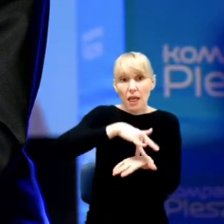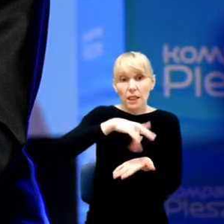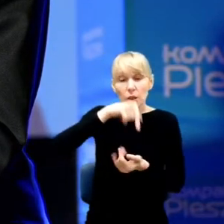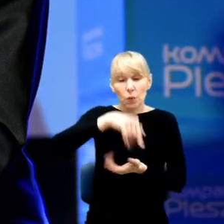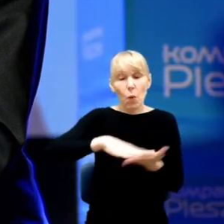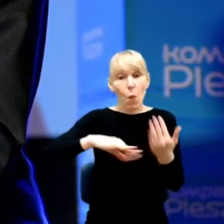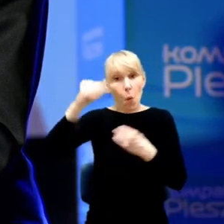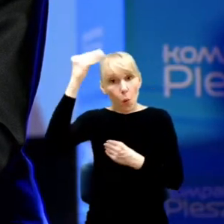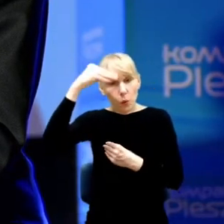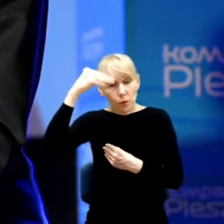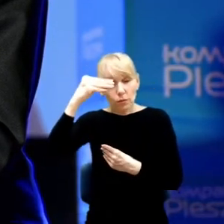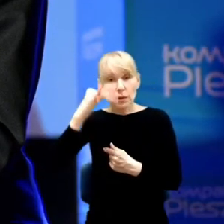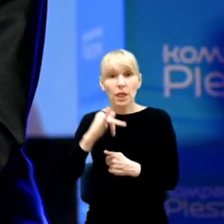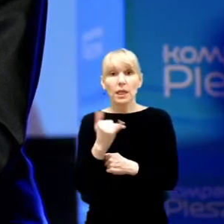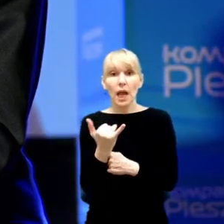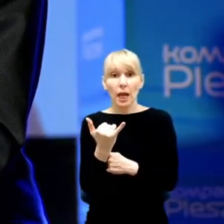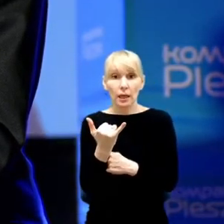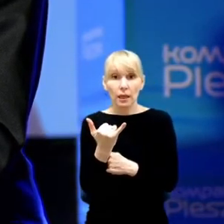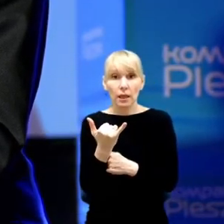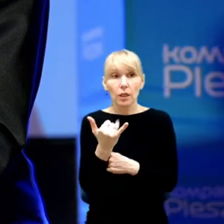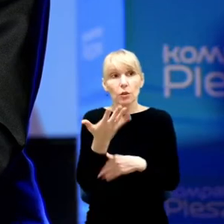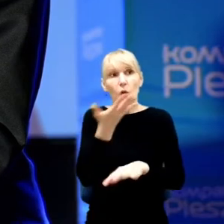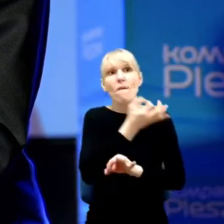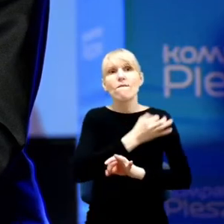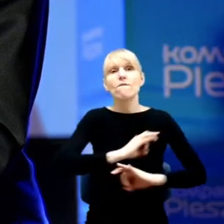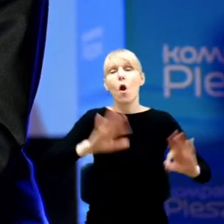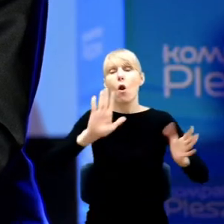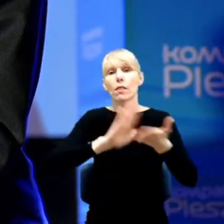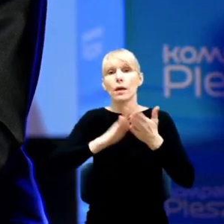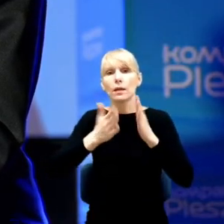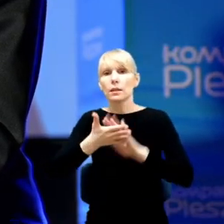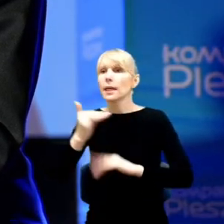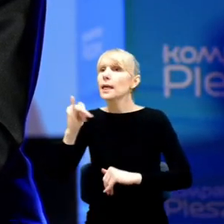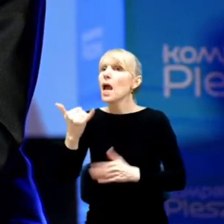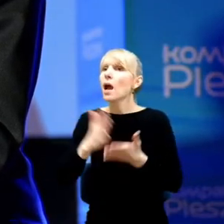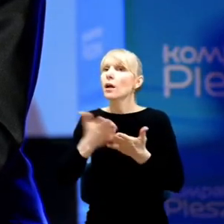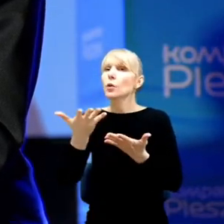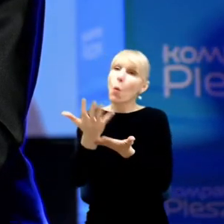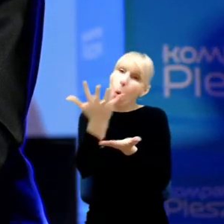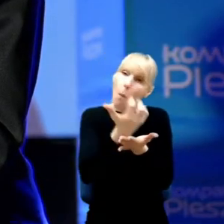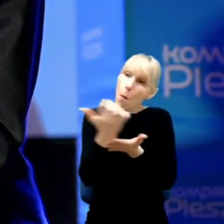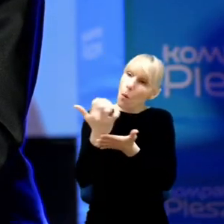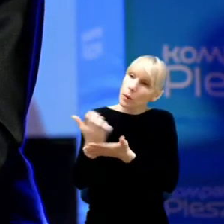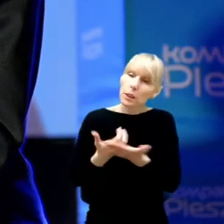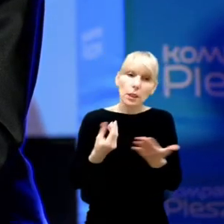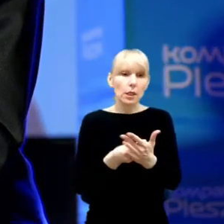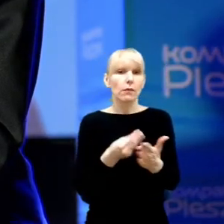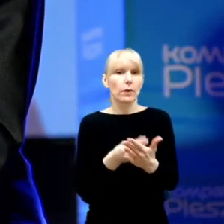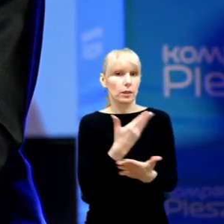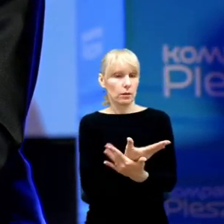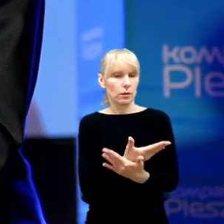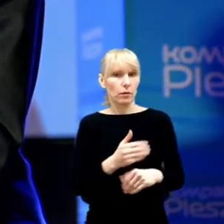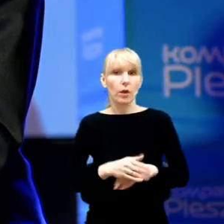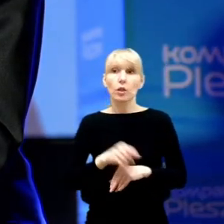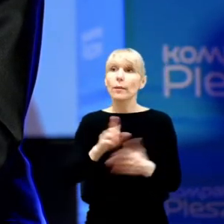wolnym rynku, walczyć o tych inwestorów, jak zrobić tak, żeby mieszkańcy mogli pracować w miastach.